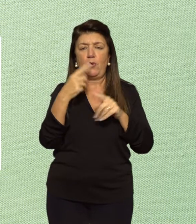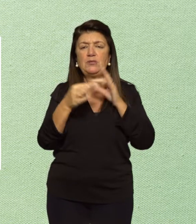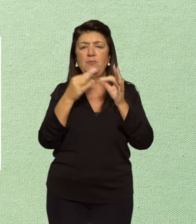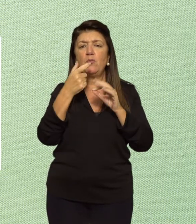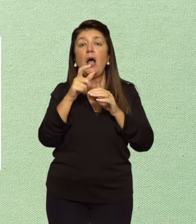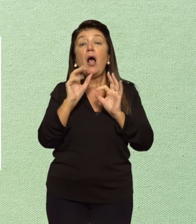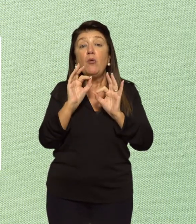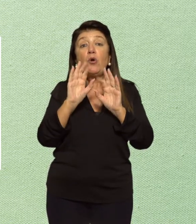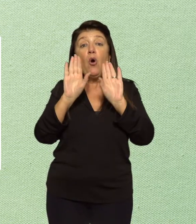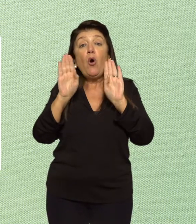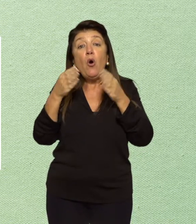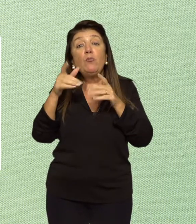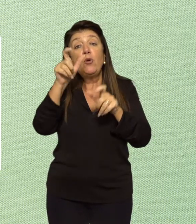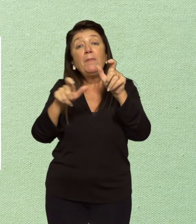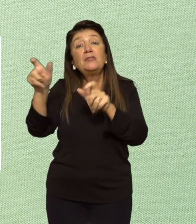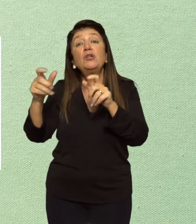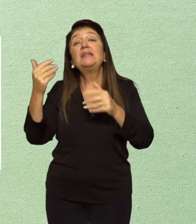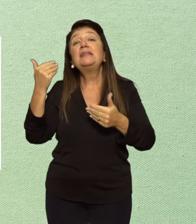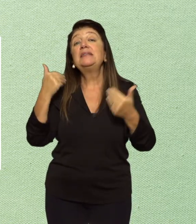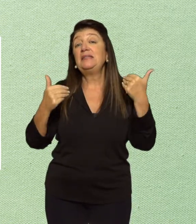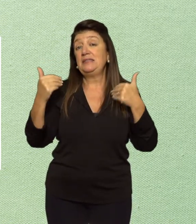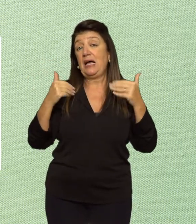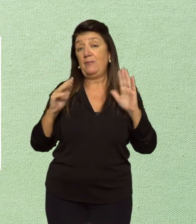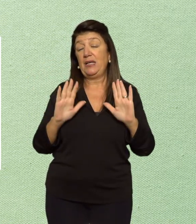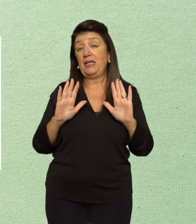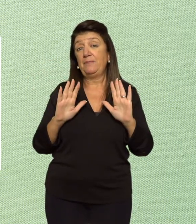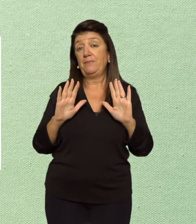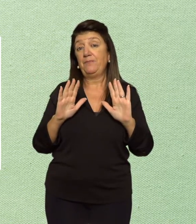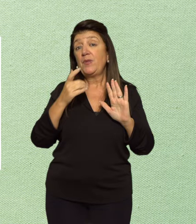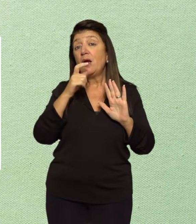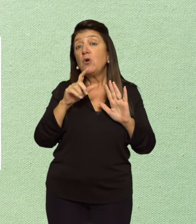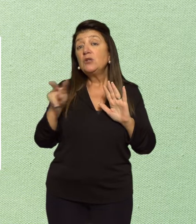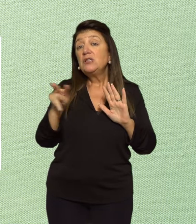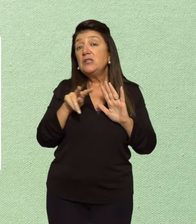che appunto vivono situazioni... sono vittime di violenza, ma anche su questo poi approfondiremo